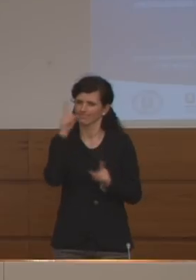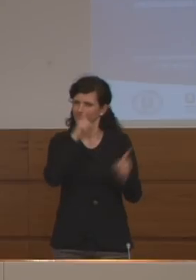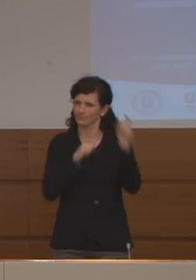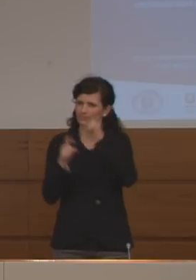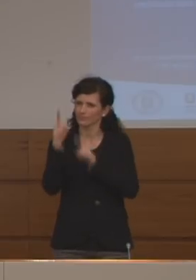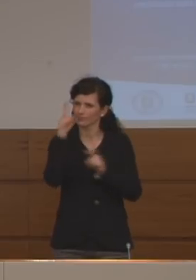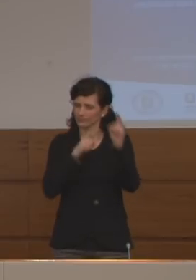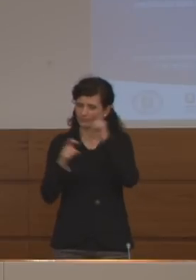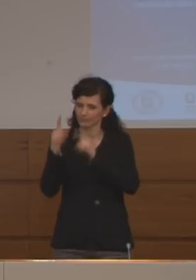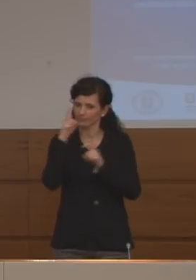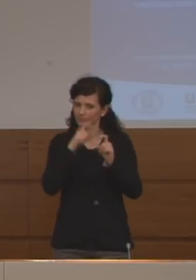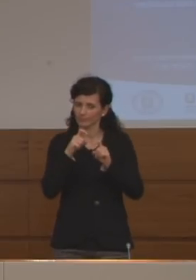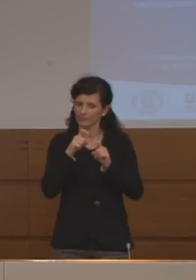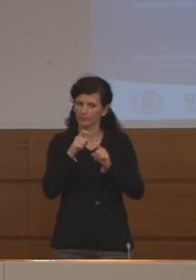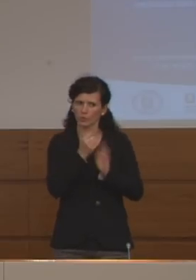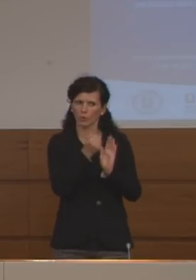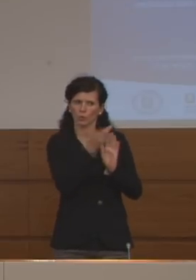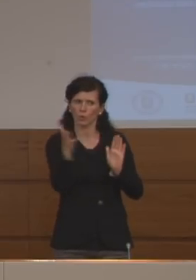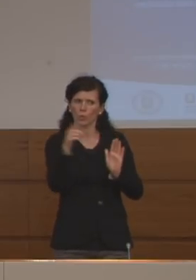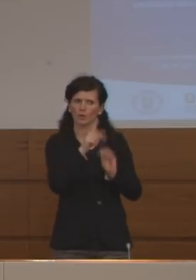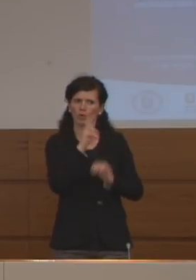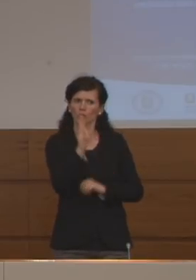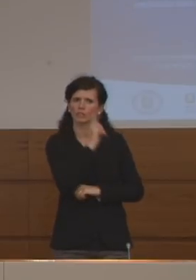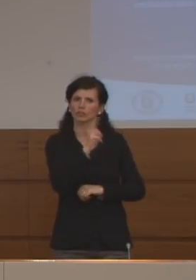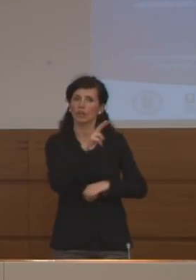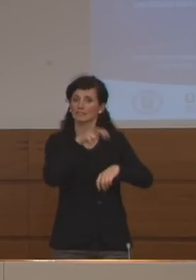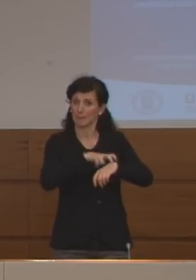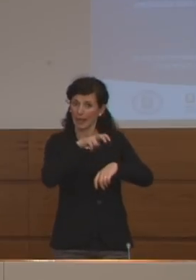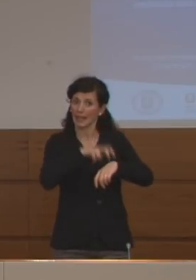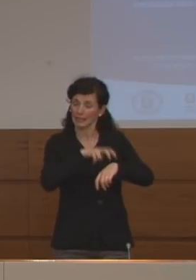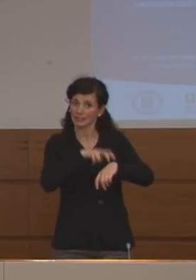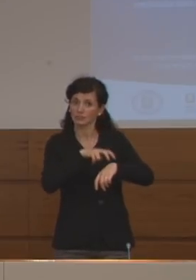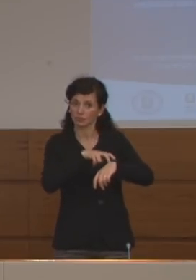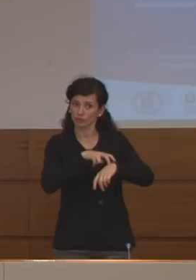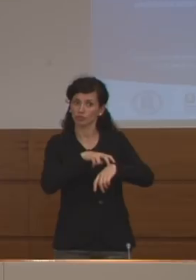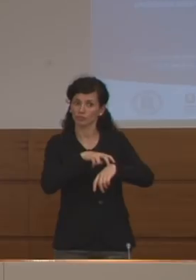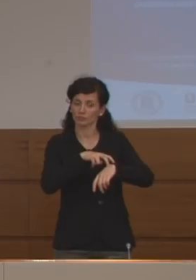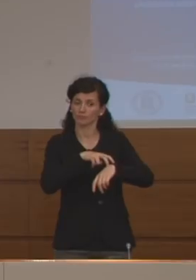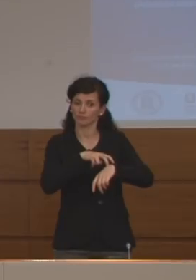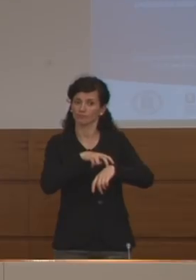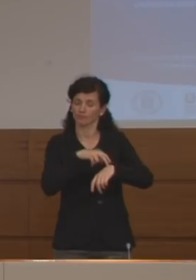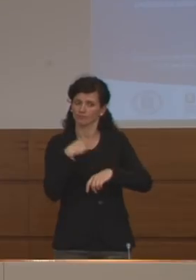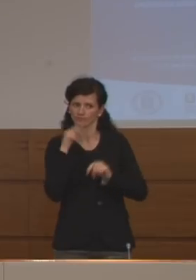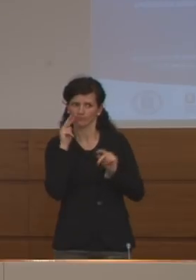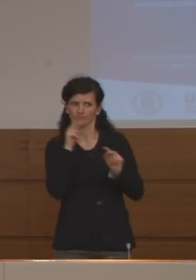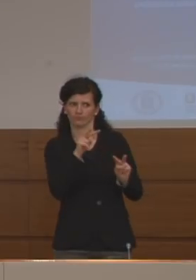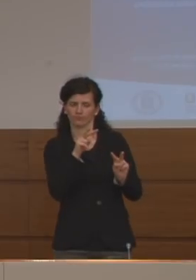dei decessi tra i medici e tra l'altro anche tra gli infermieri.